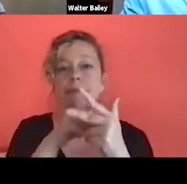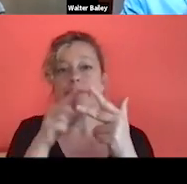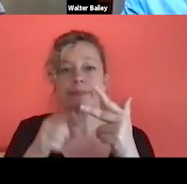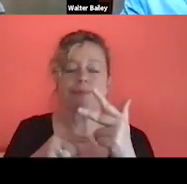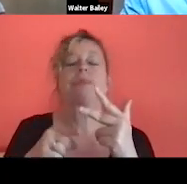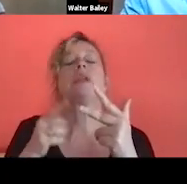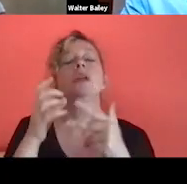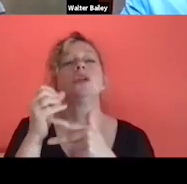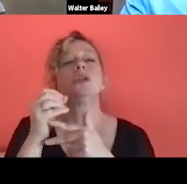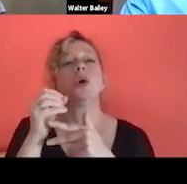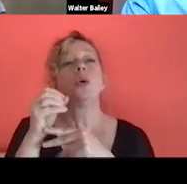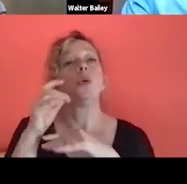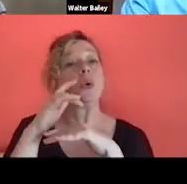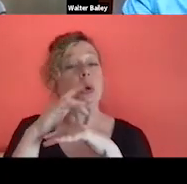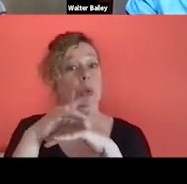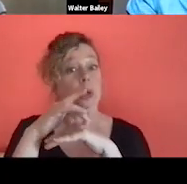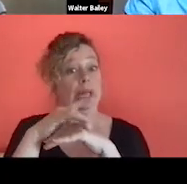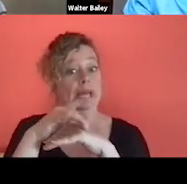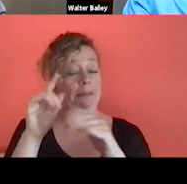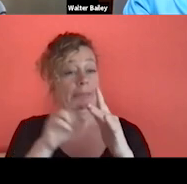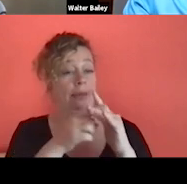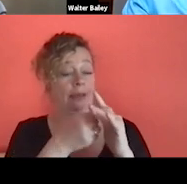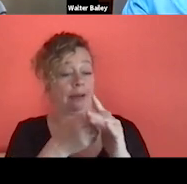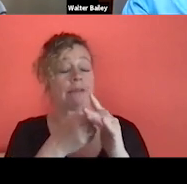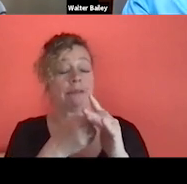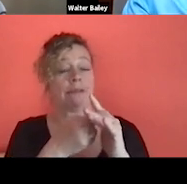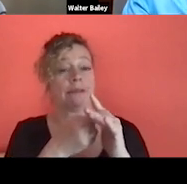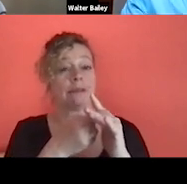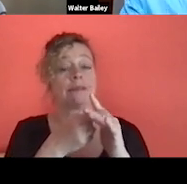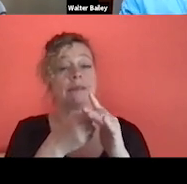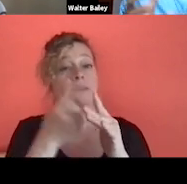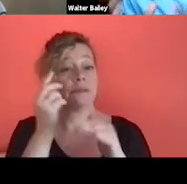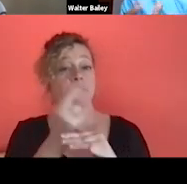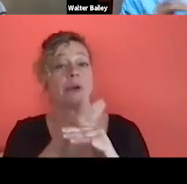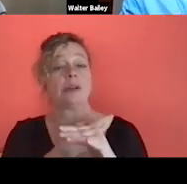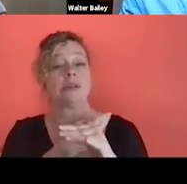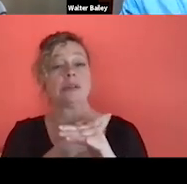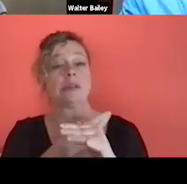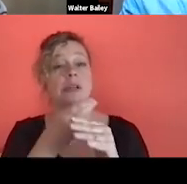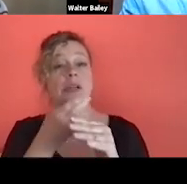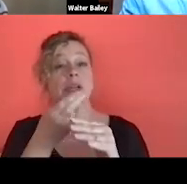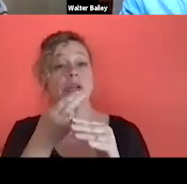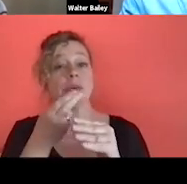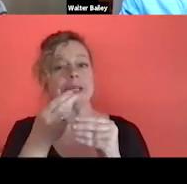Así que al principio, creo que una gran cosa para nosotros es obtener esa tecnología.